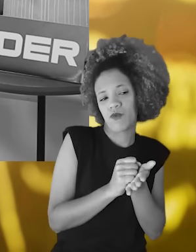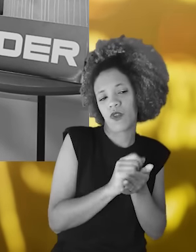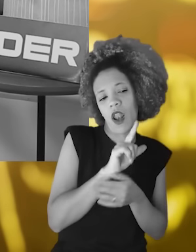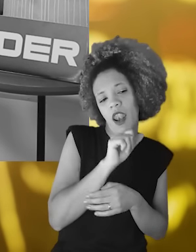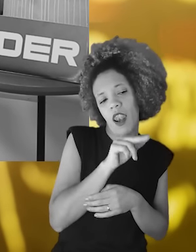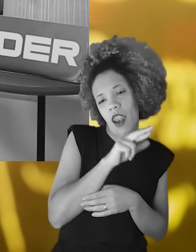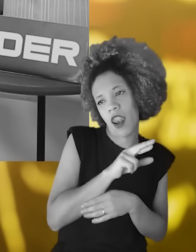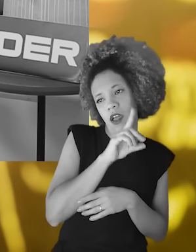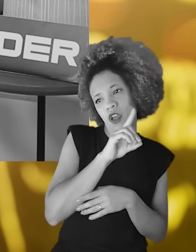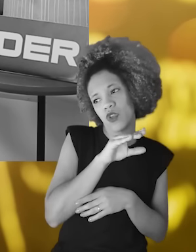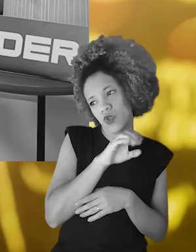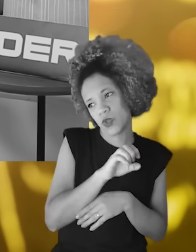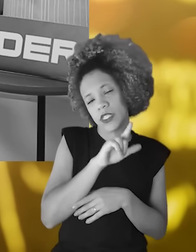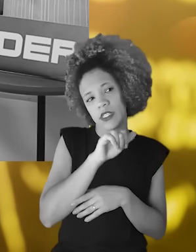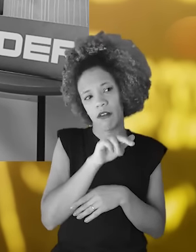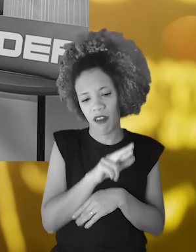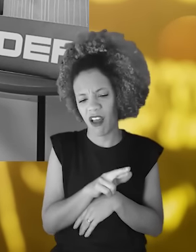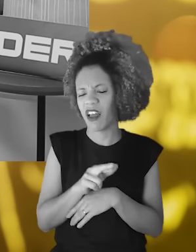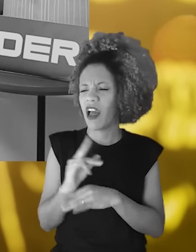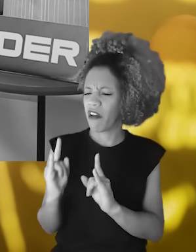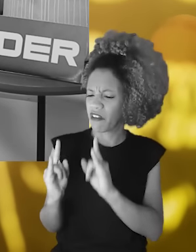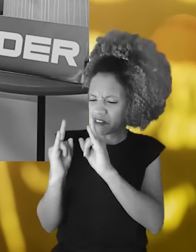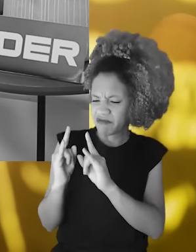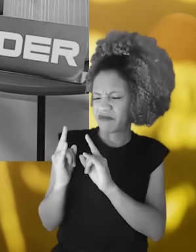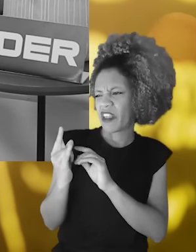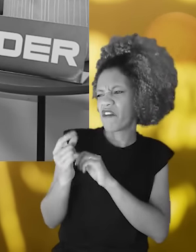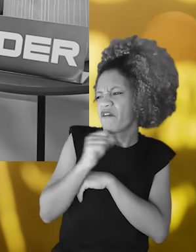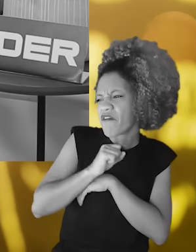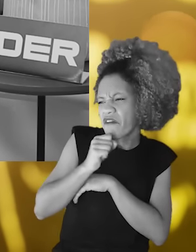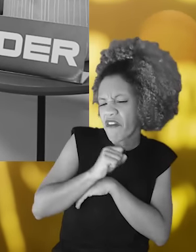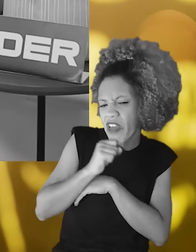porque eu queria mudar sua casa sua casa tá muito antiga o chão de taco móveis antigos